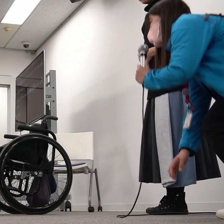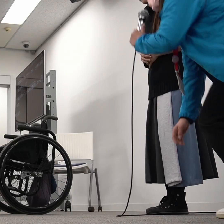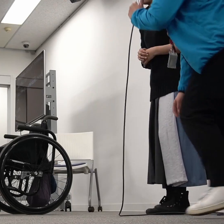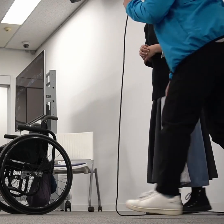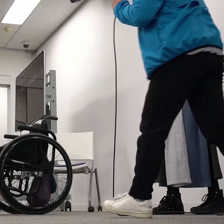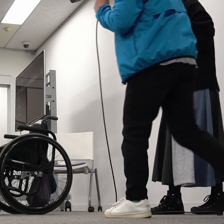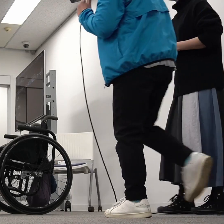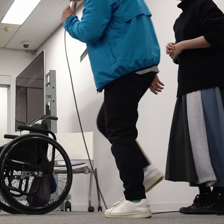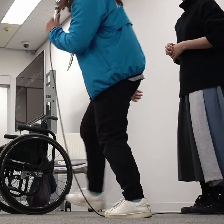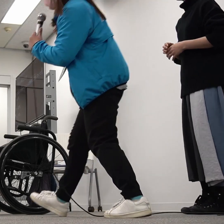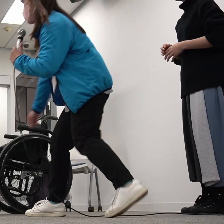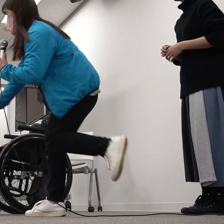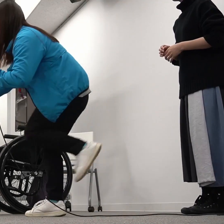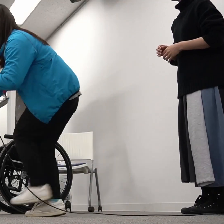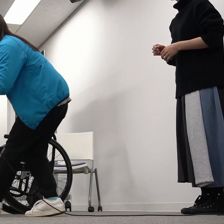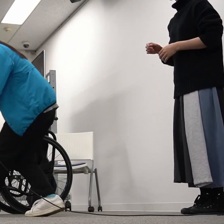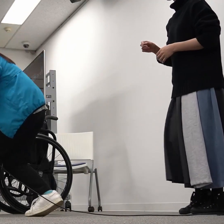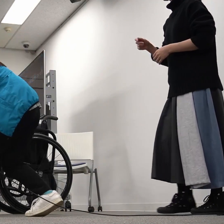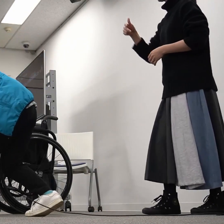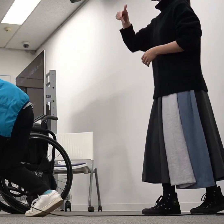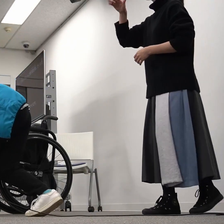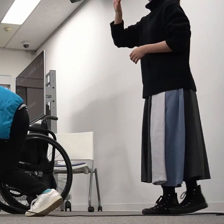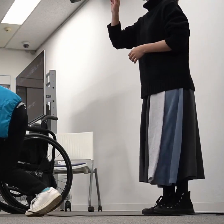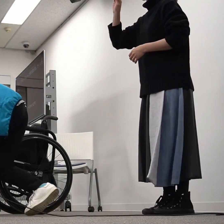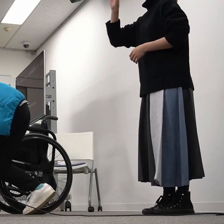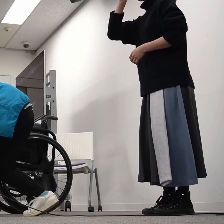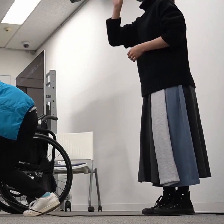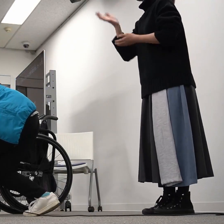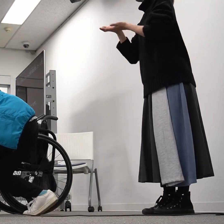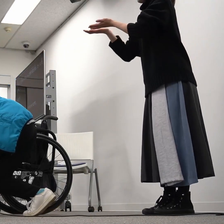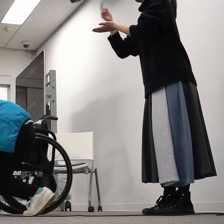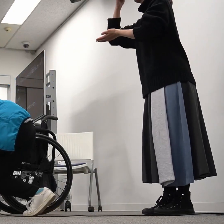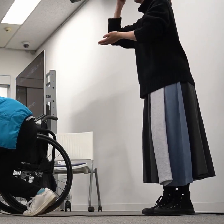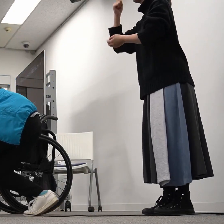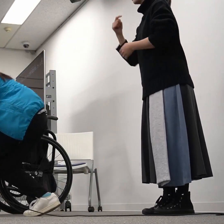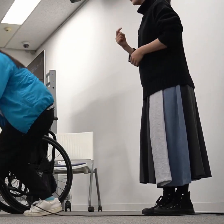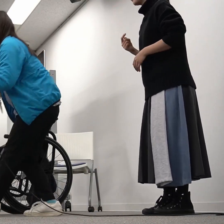では今からステラに探してもらおうと思います